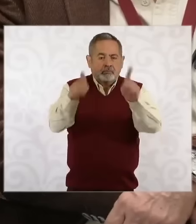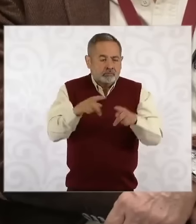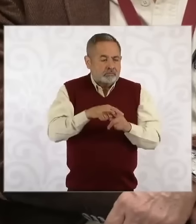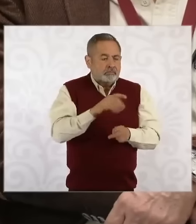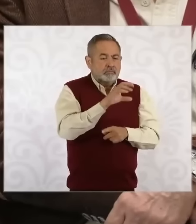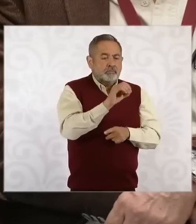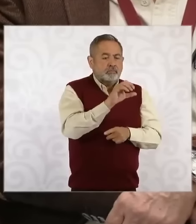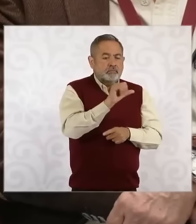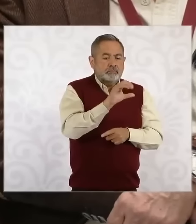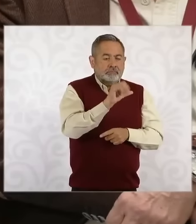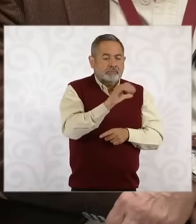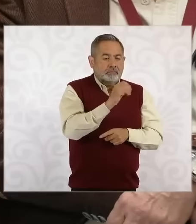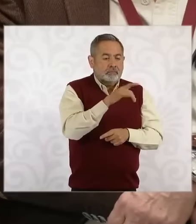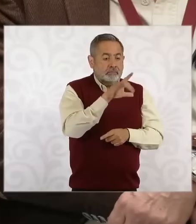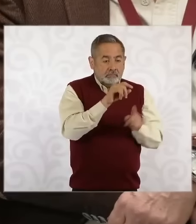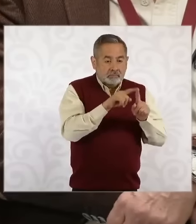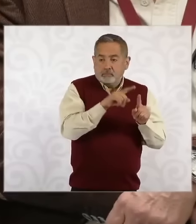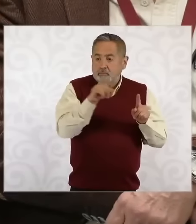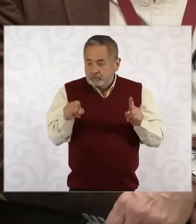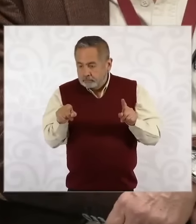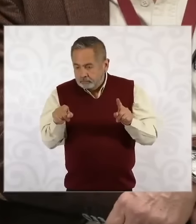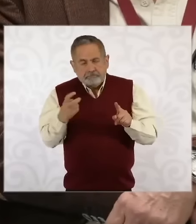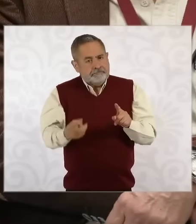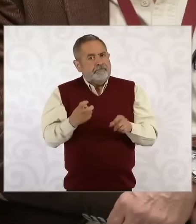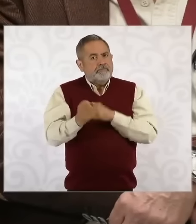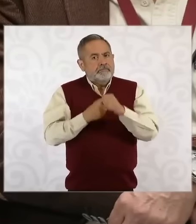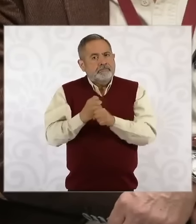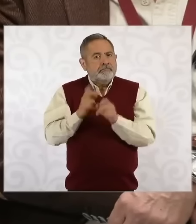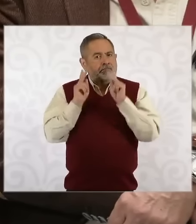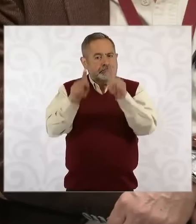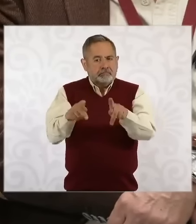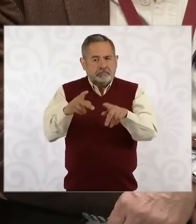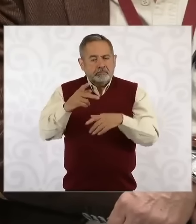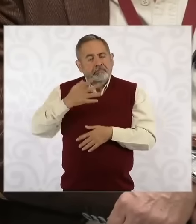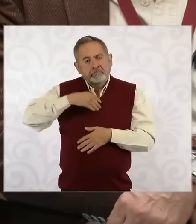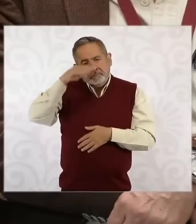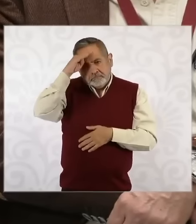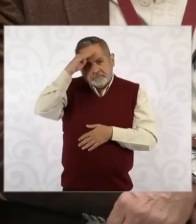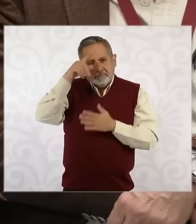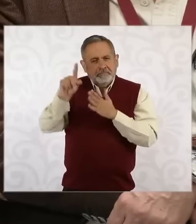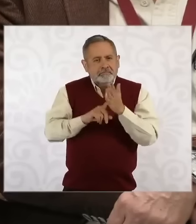estoy viendo que está considerado para este año. Se había pensado que iniciaría en el mes de abril,